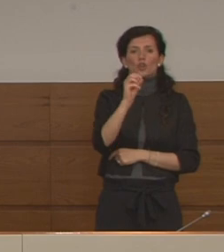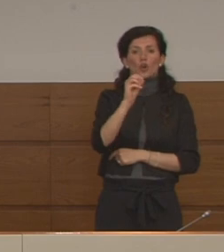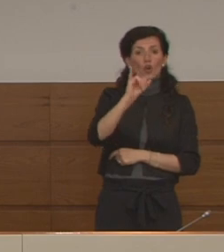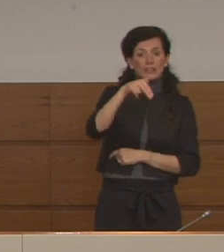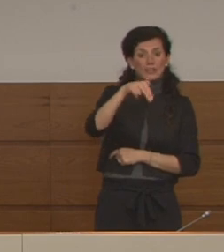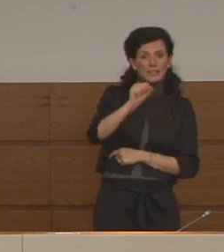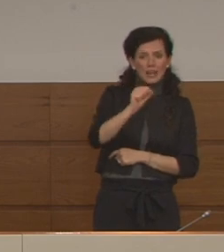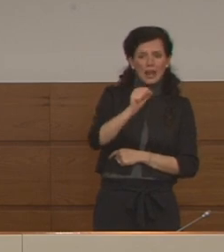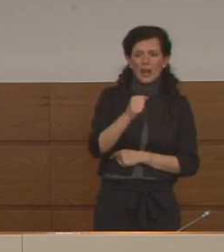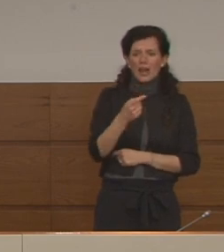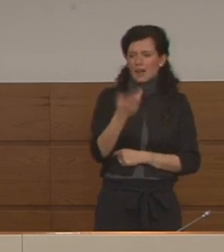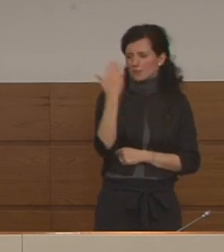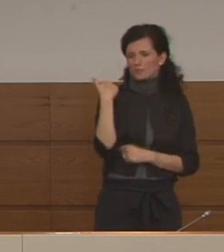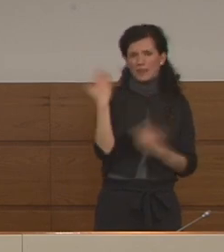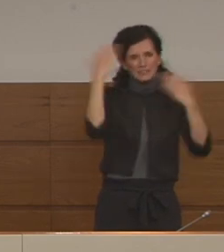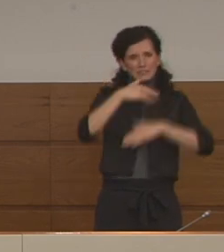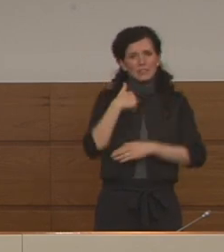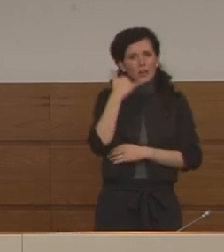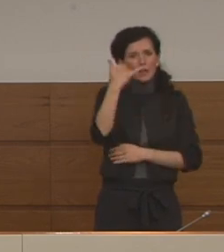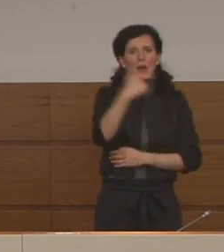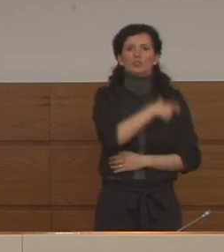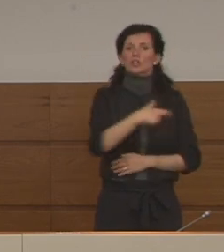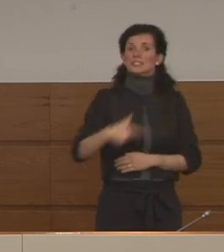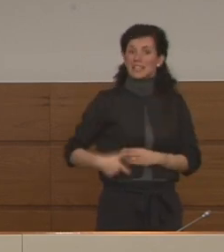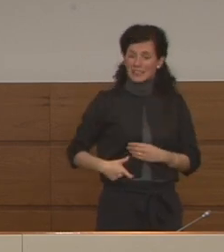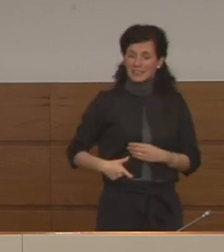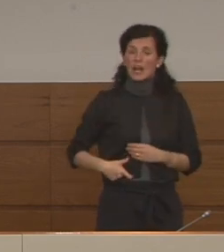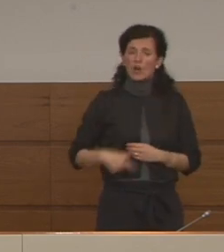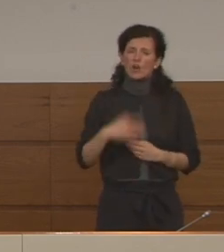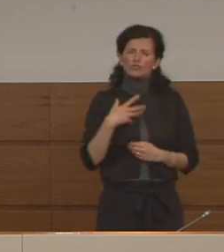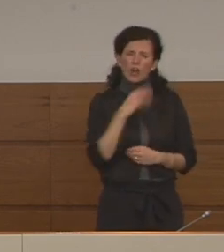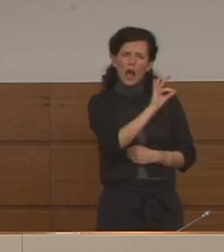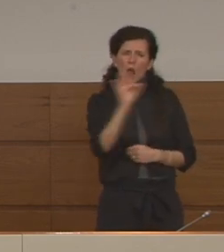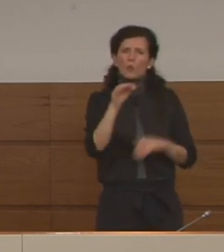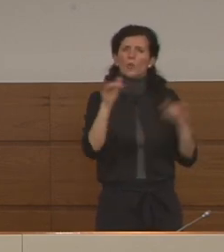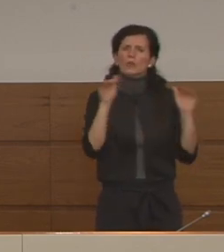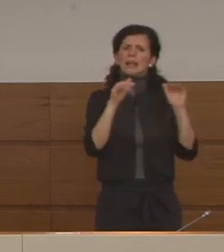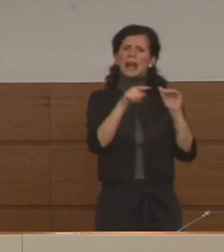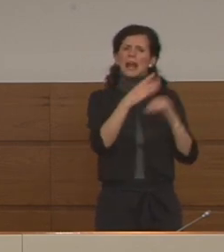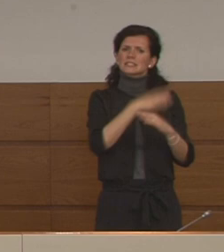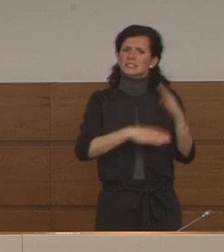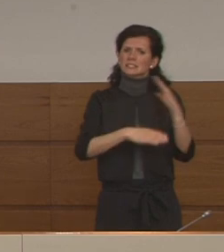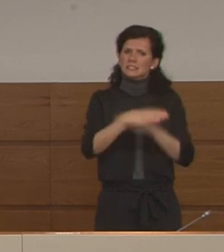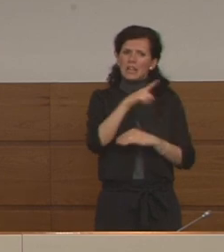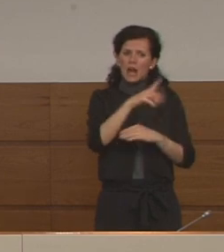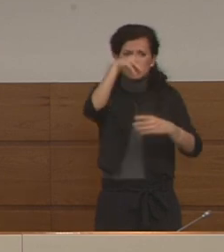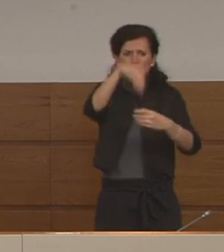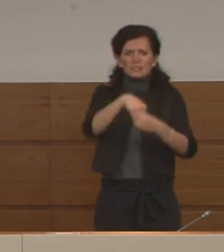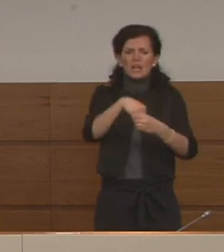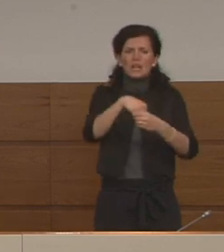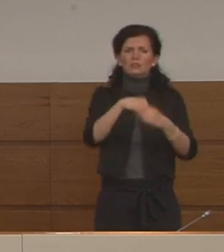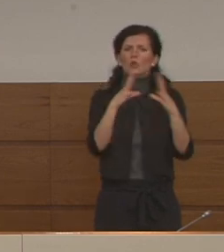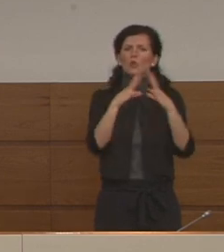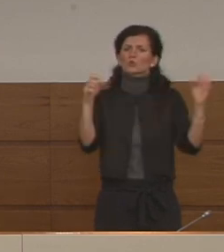Sindaco l'altra sera, dove c'erano dei ragazzi con disabilità ed erano ospitati in una struttura che aveva delle difficoltà.